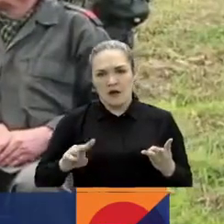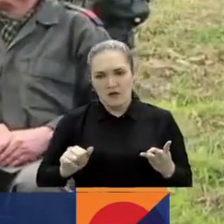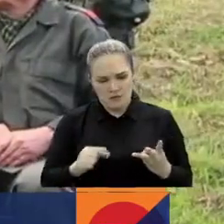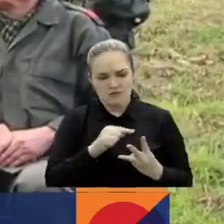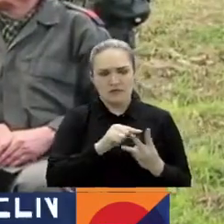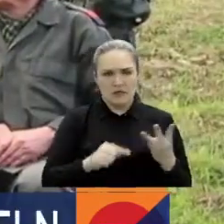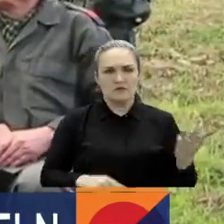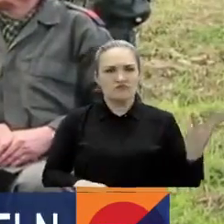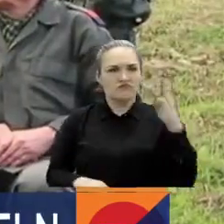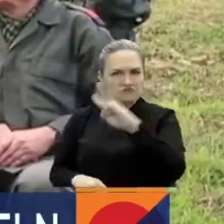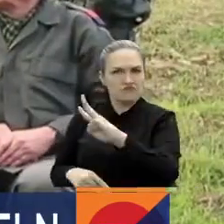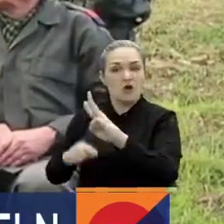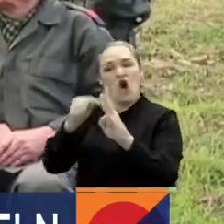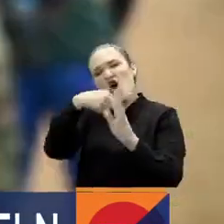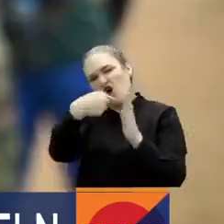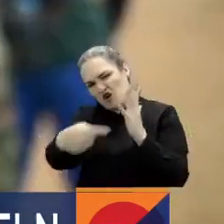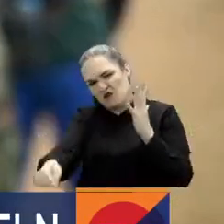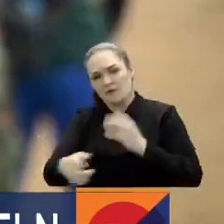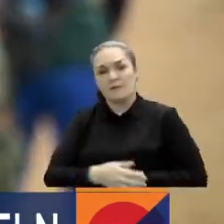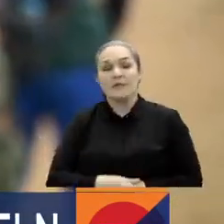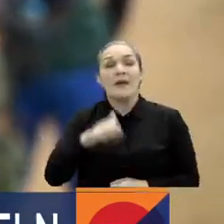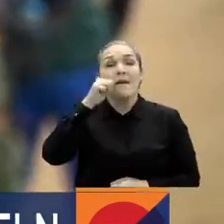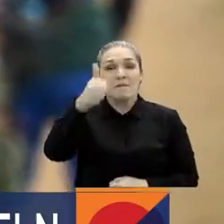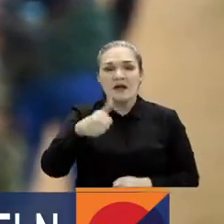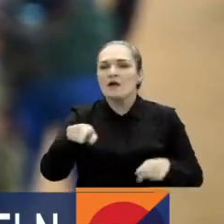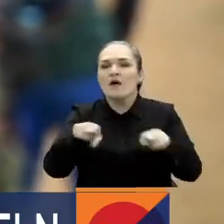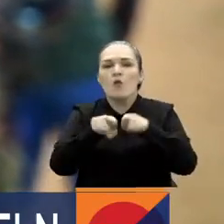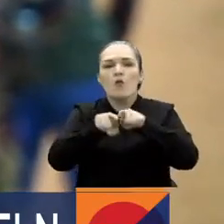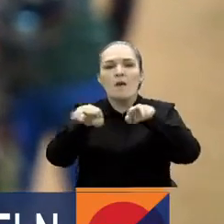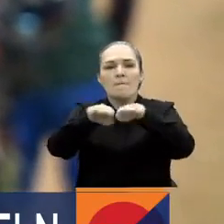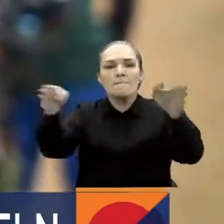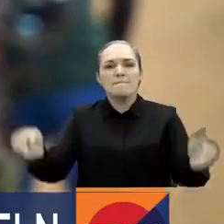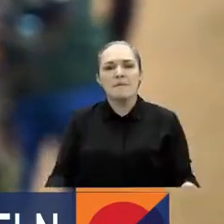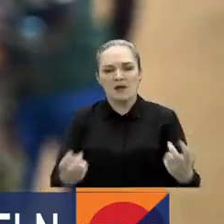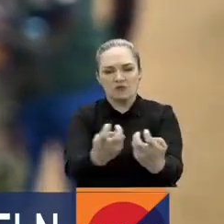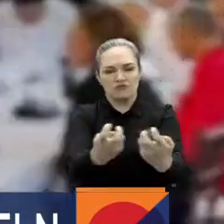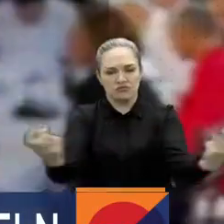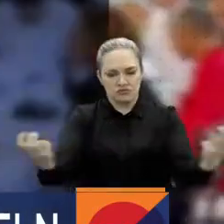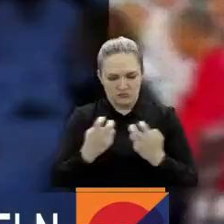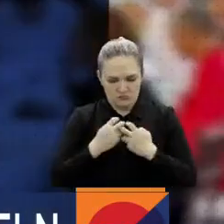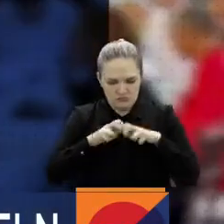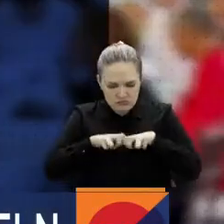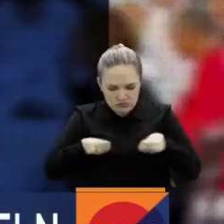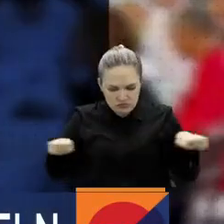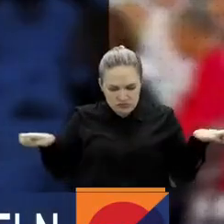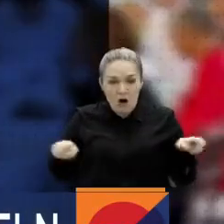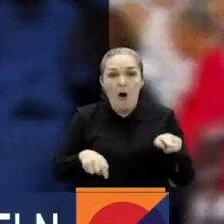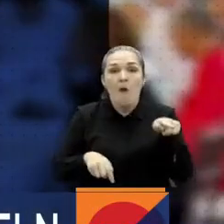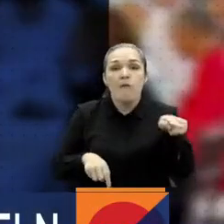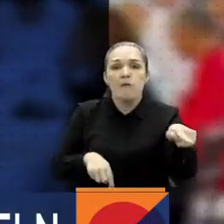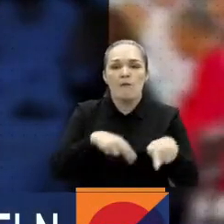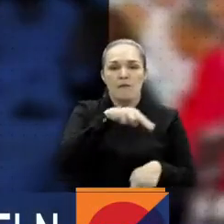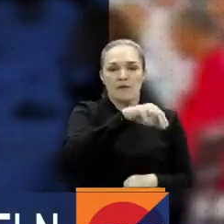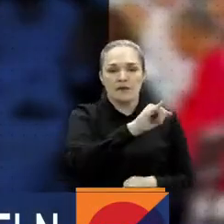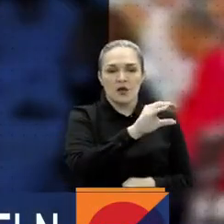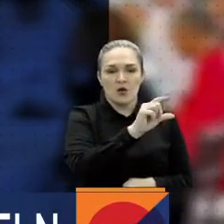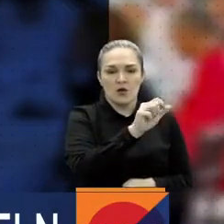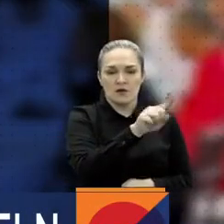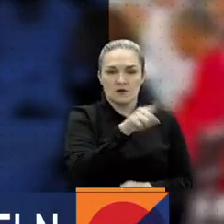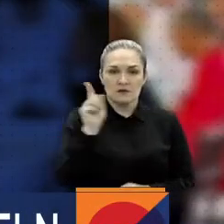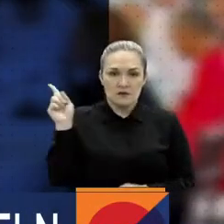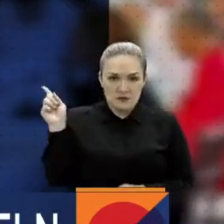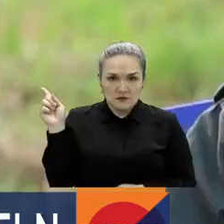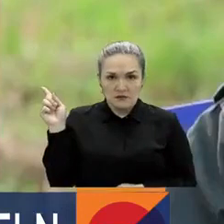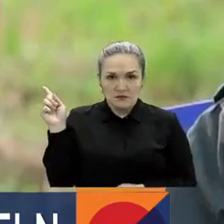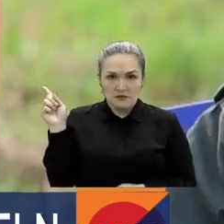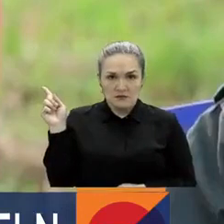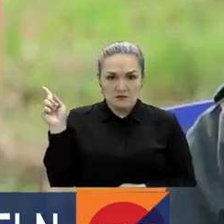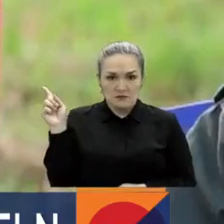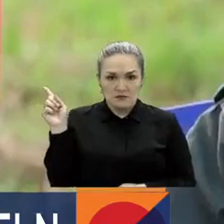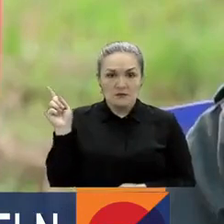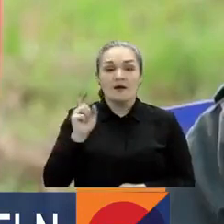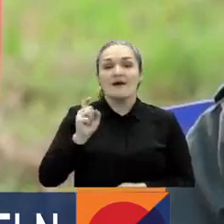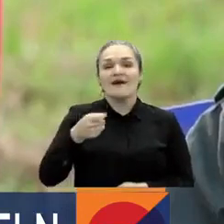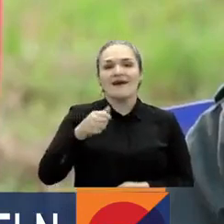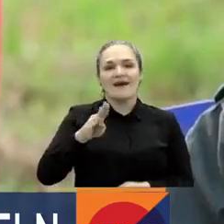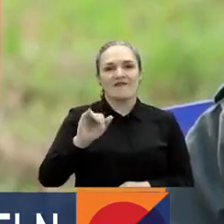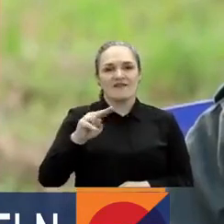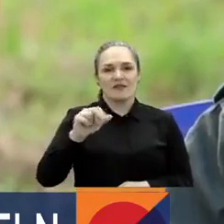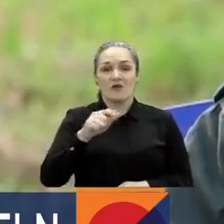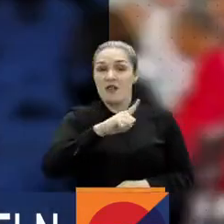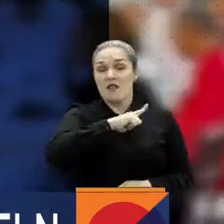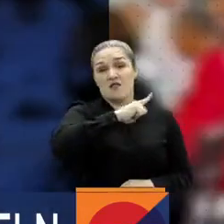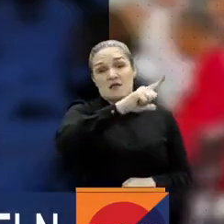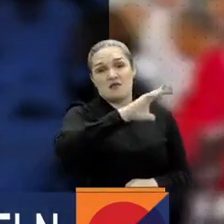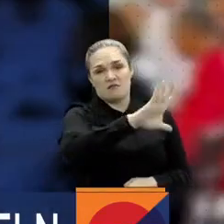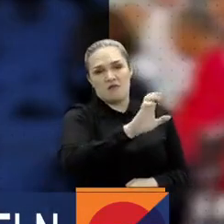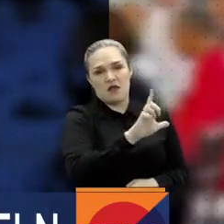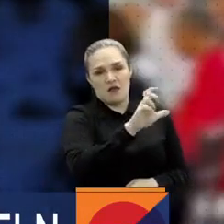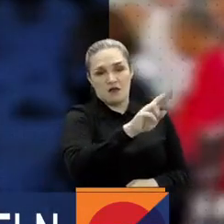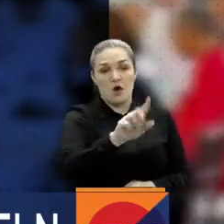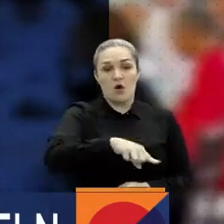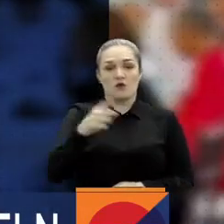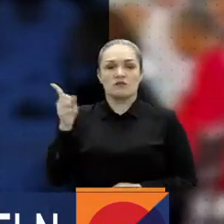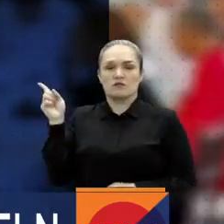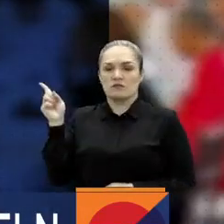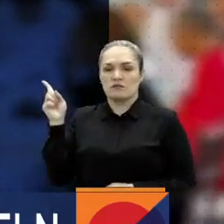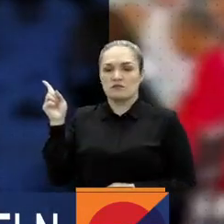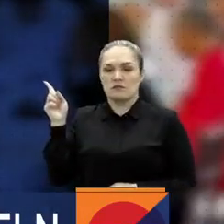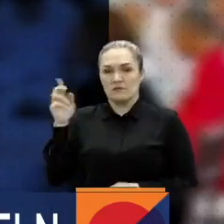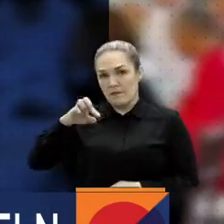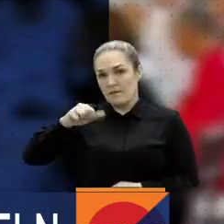DIáLOGO, GABINO, PABLO BELTRáN